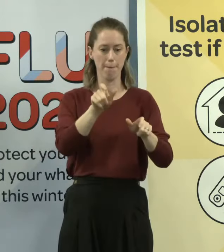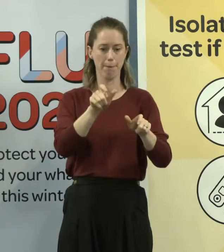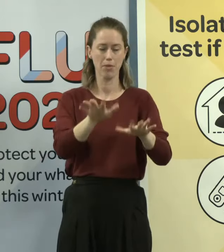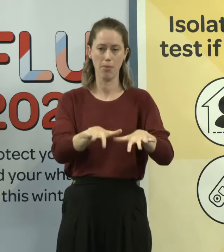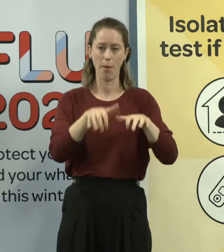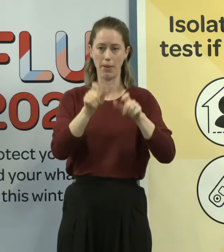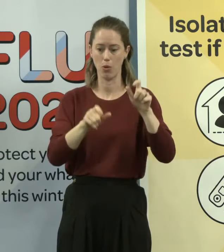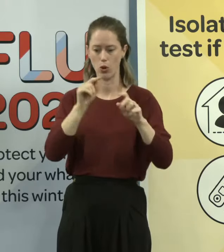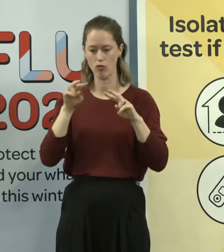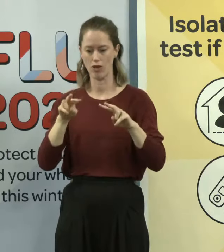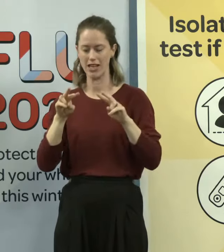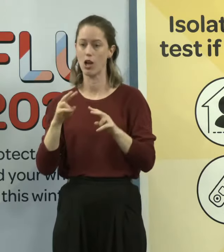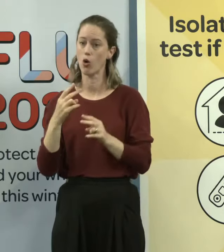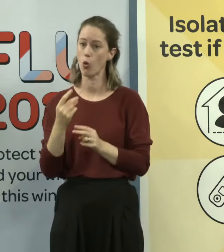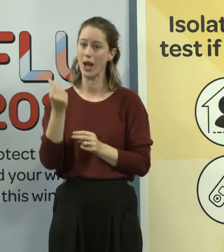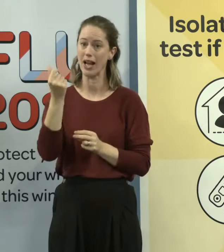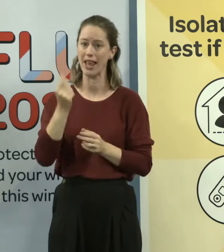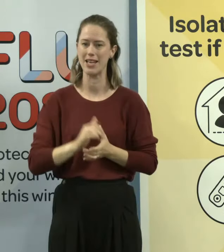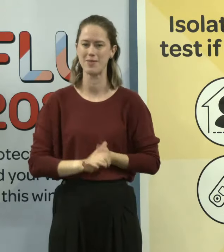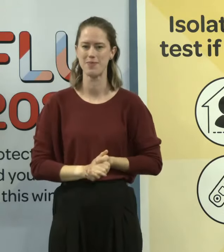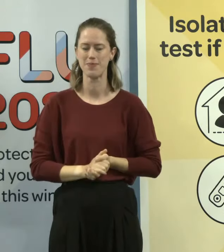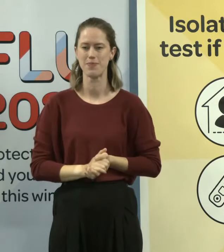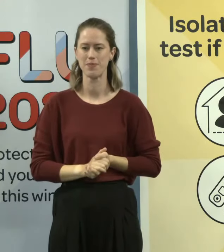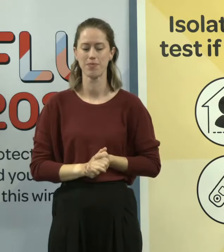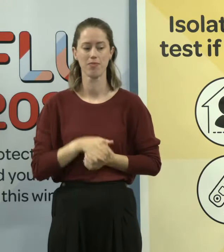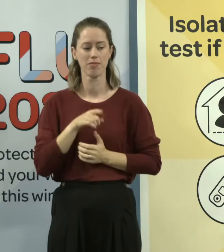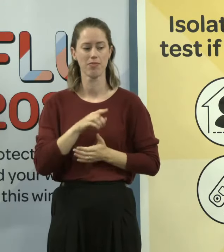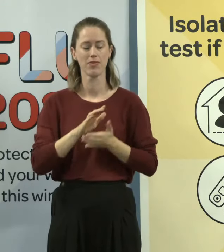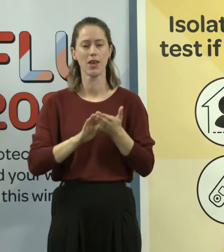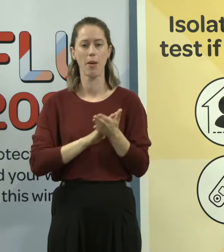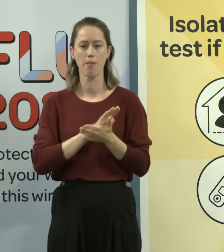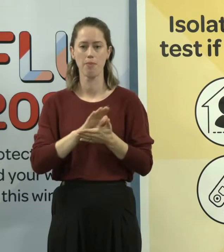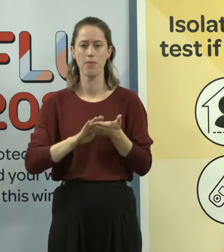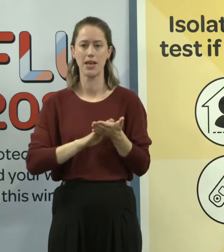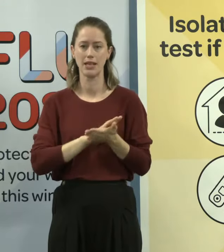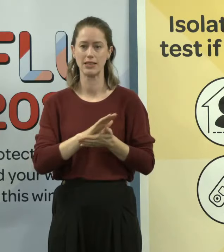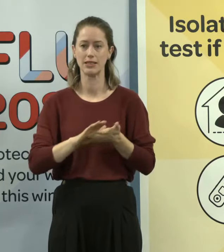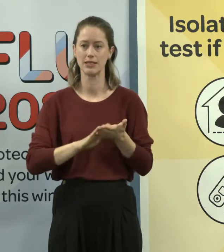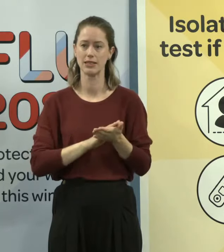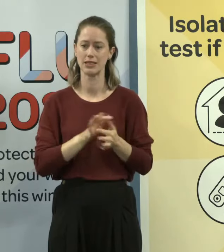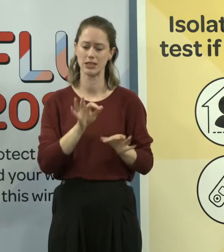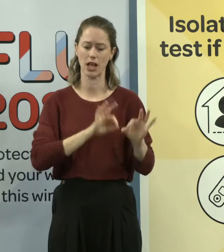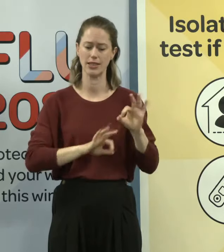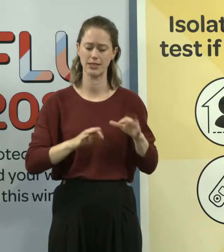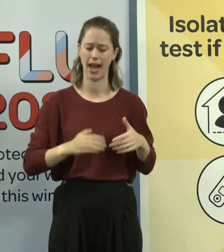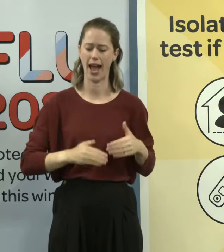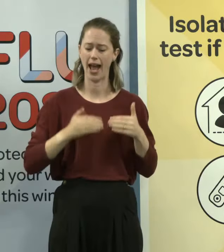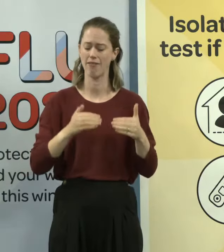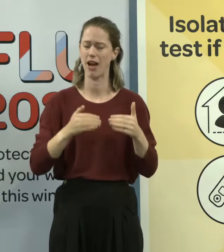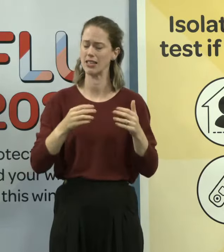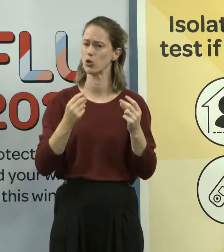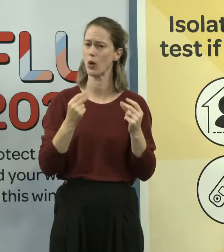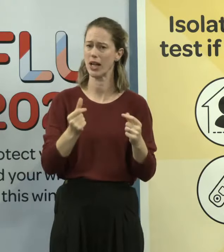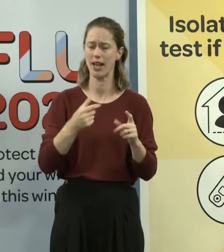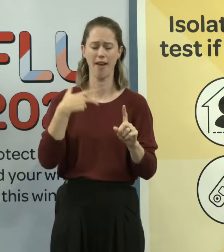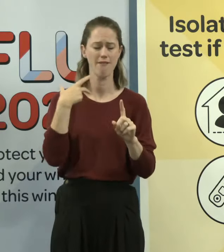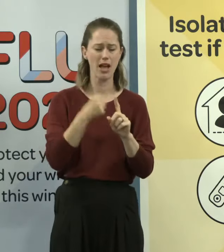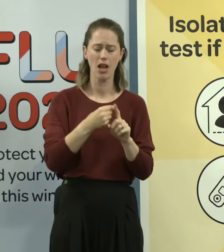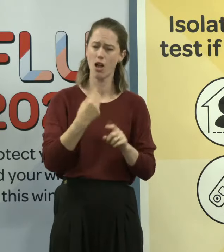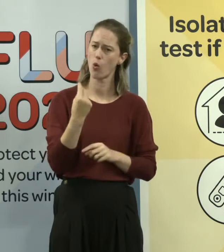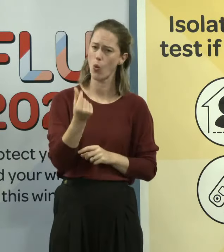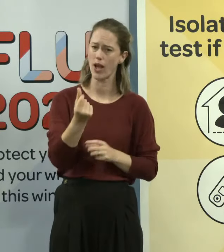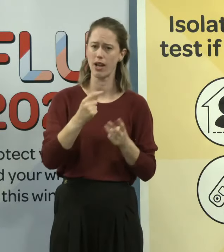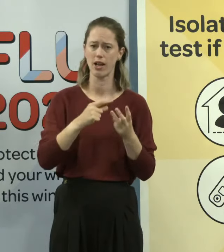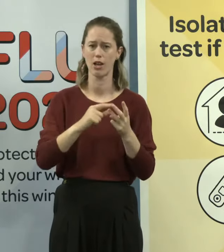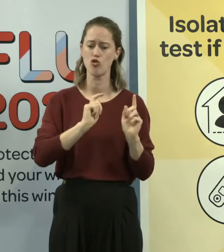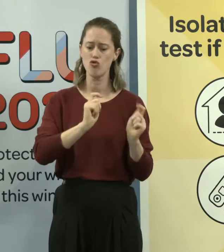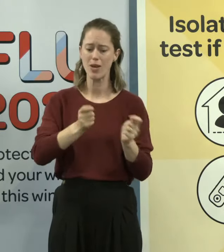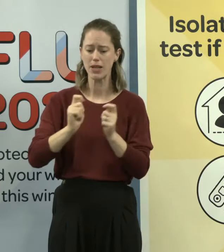horapa tere o nga korero nui ki